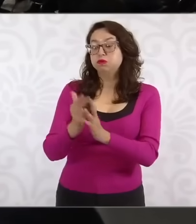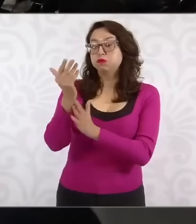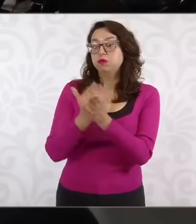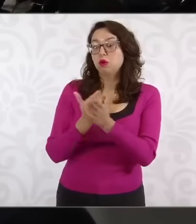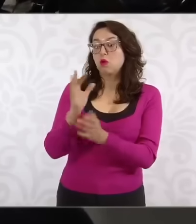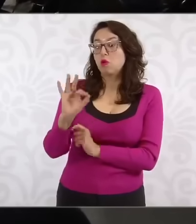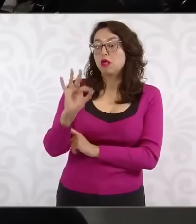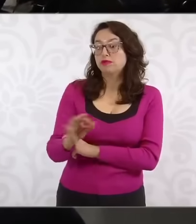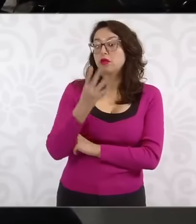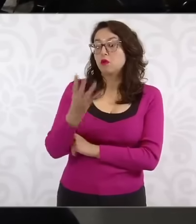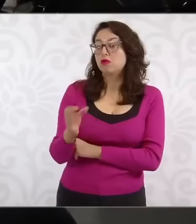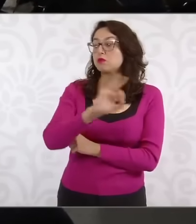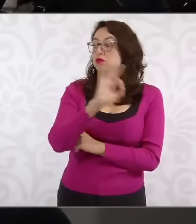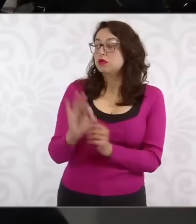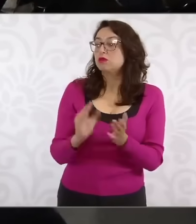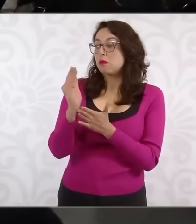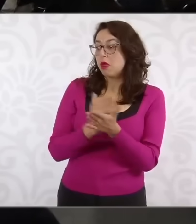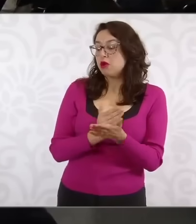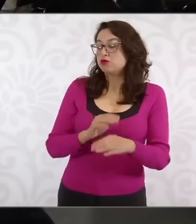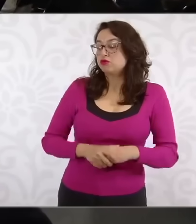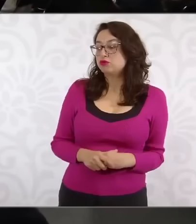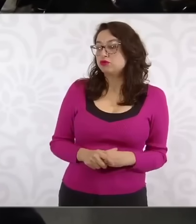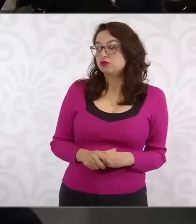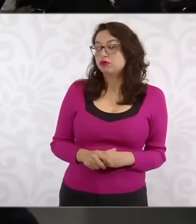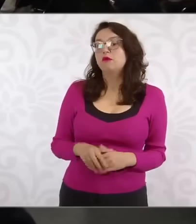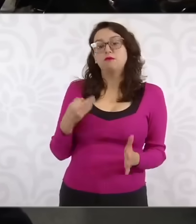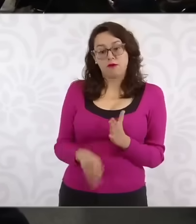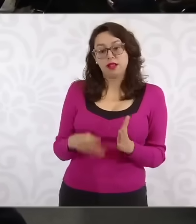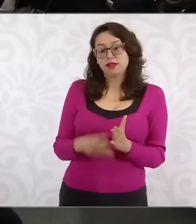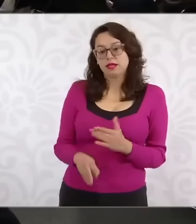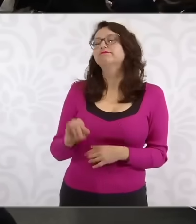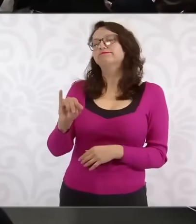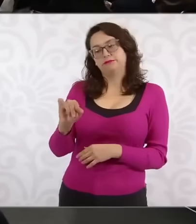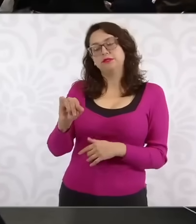tengo una pregunta. Evidentemente queremos seguir disminuyendo más. Este no es que los